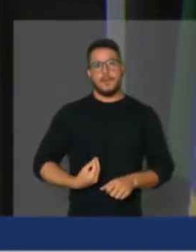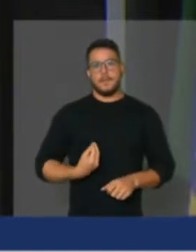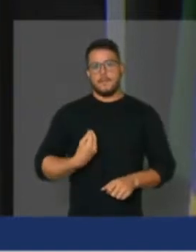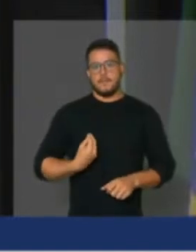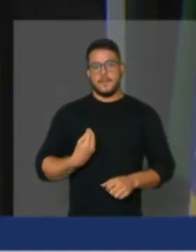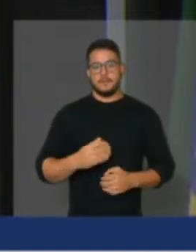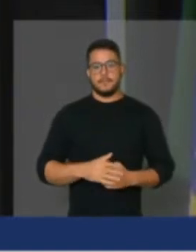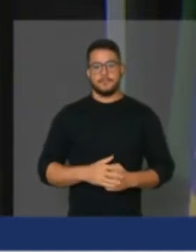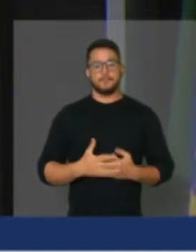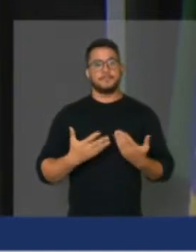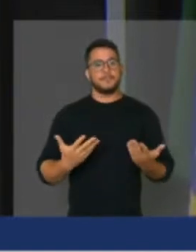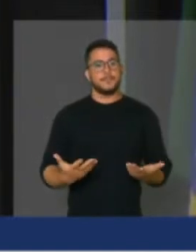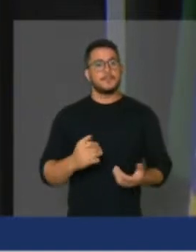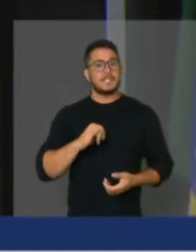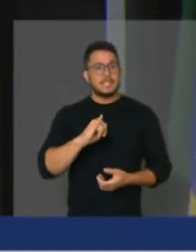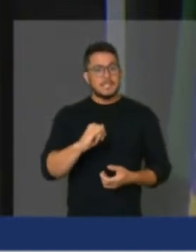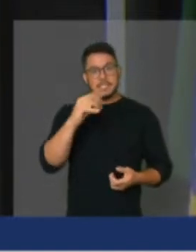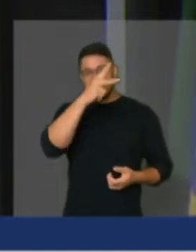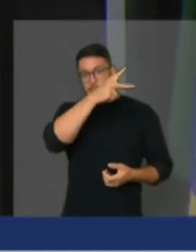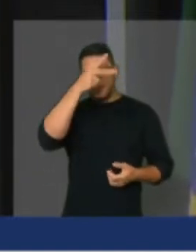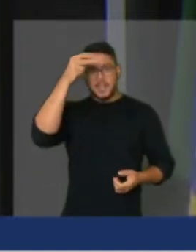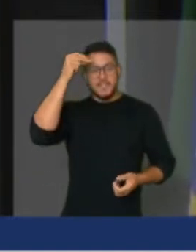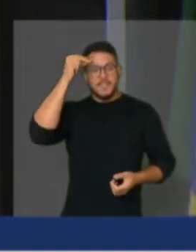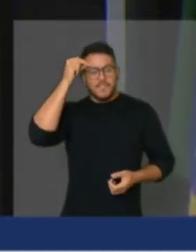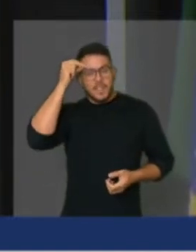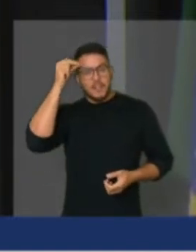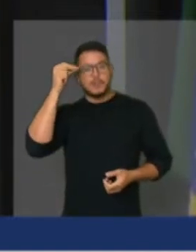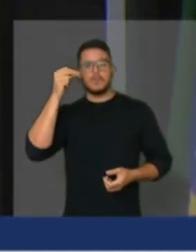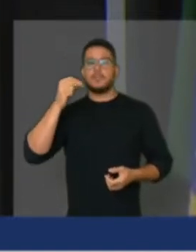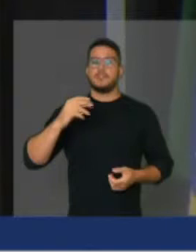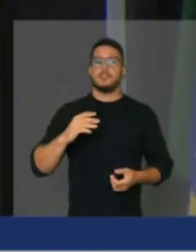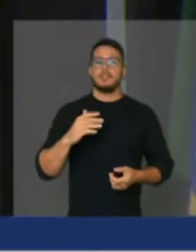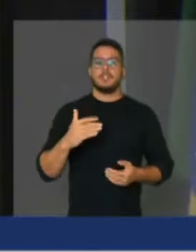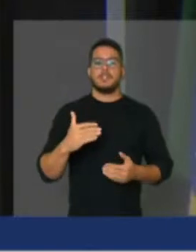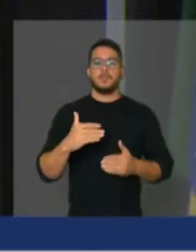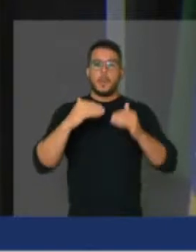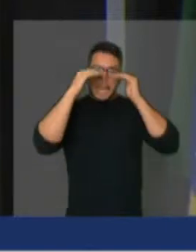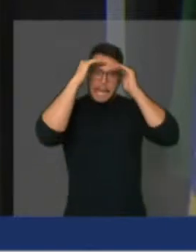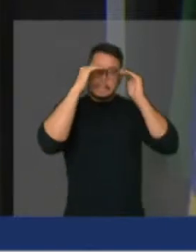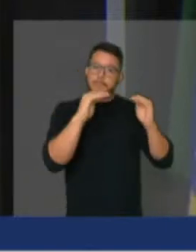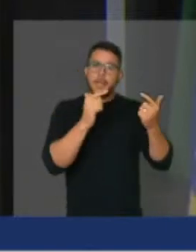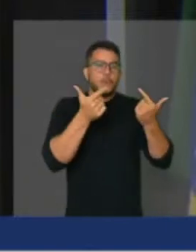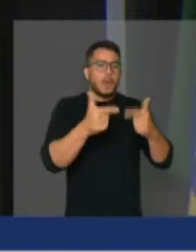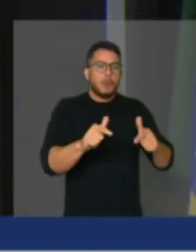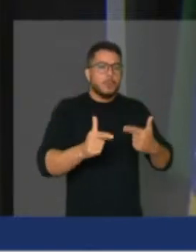RECURSO PÚBLICO QUE NÃO HONRA OS VOTOS QUE TIVERAM NÃO TÊM ADMIRAÇÃO, PARABÉNS PREFEITOS, ESPECIALMENTE O PREFEITO DE